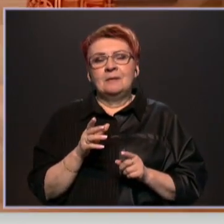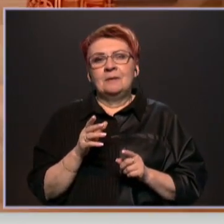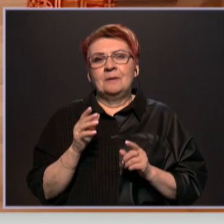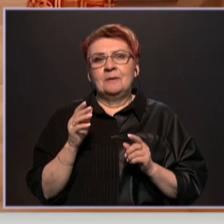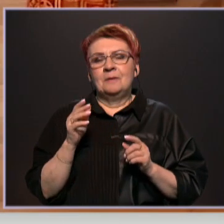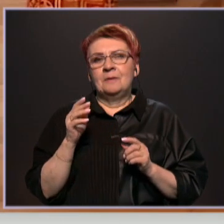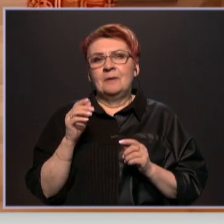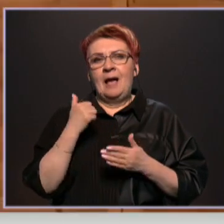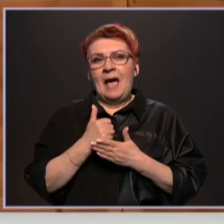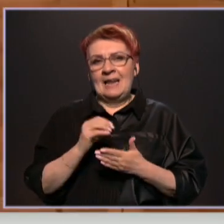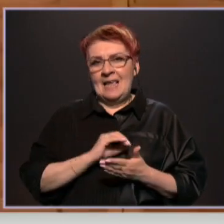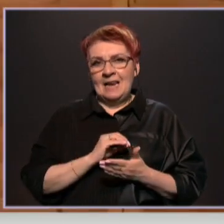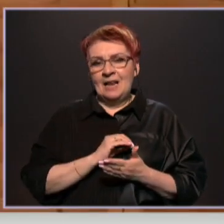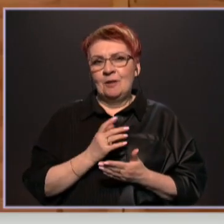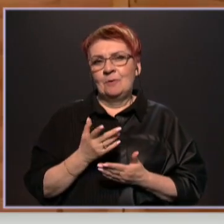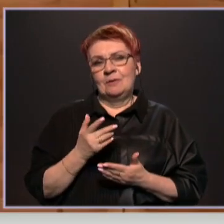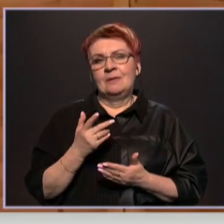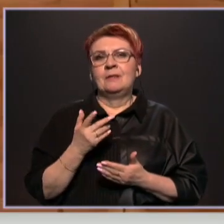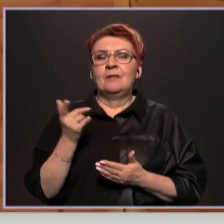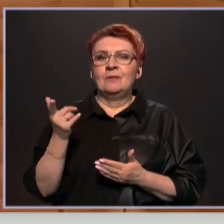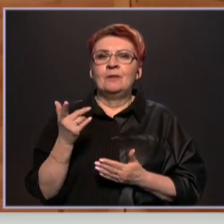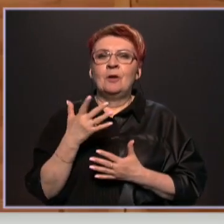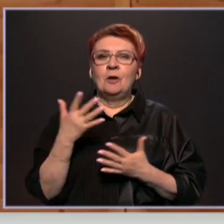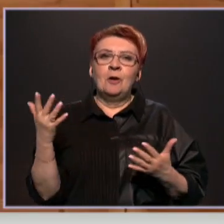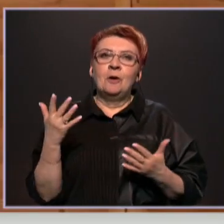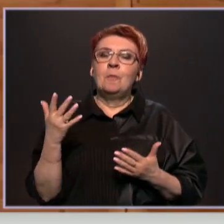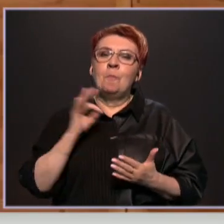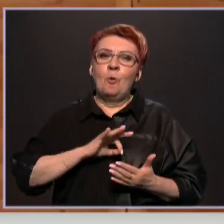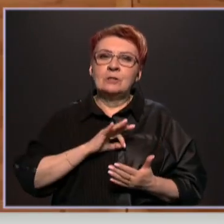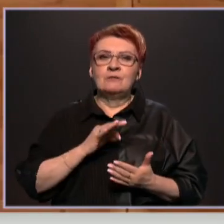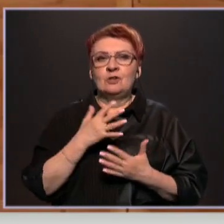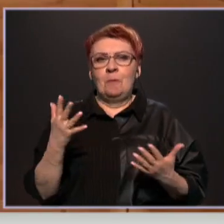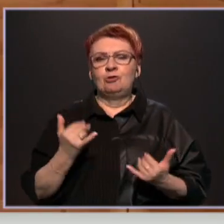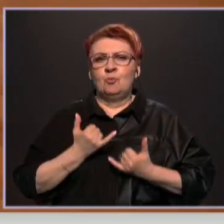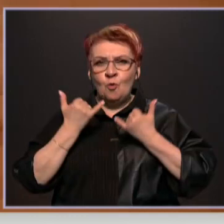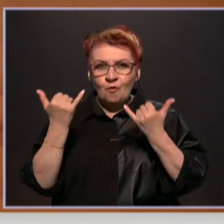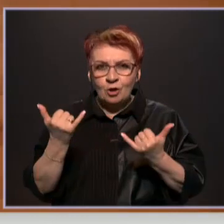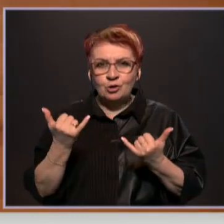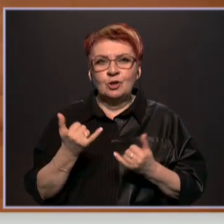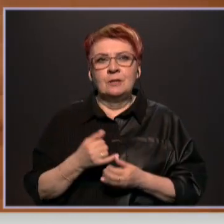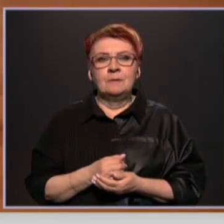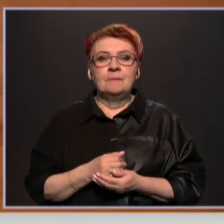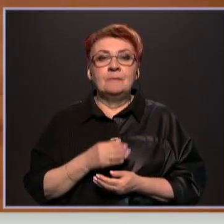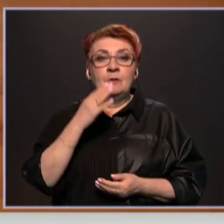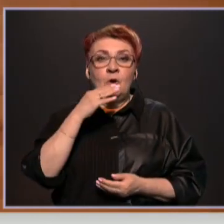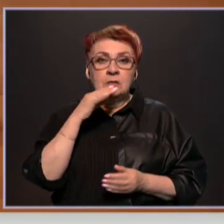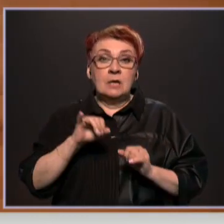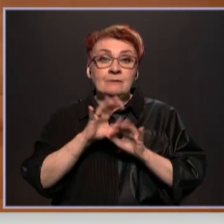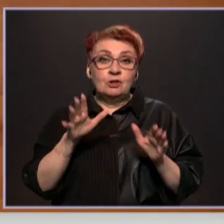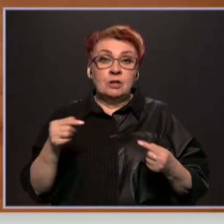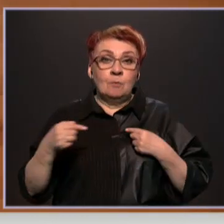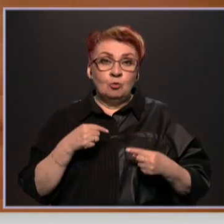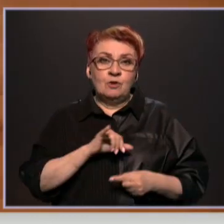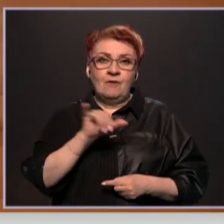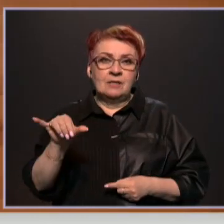наделенный и большими полномочиями пользовавшиеся большим уважением ученика в гостях были разные